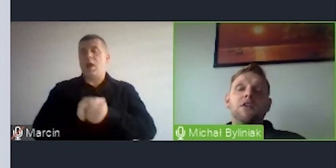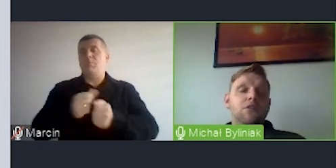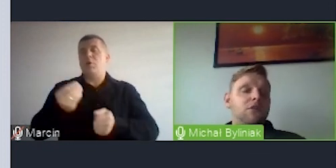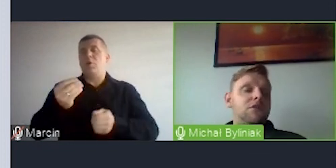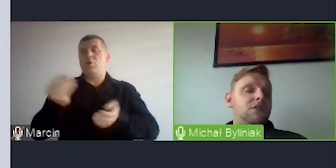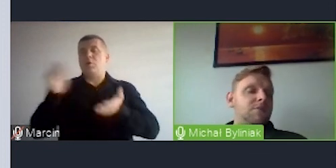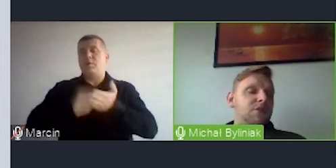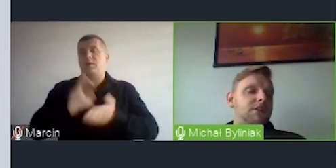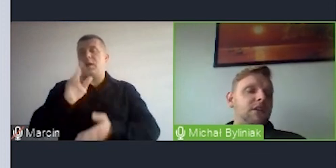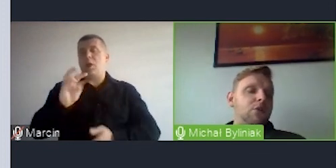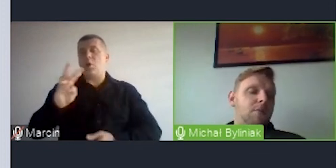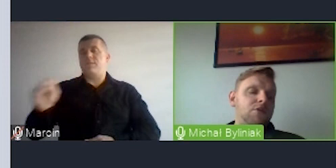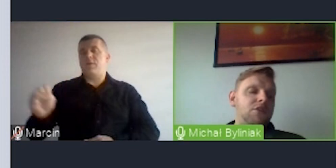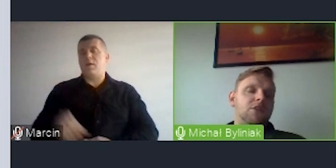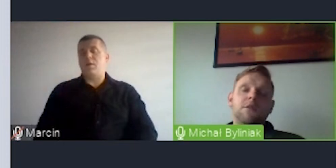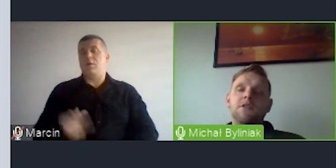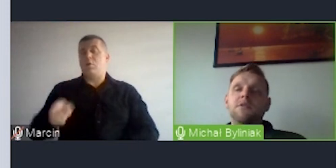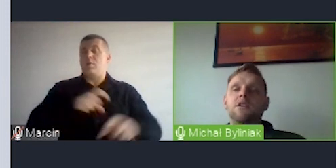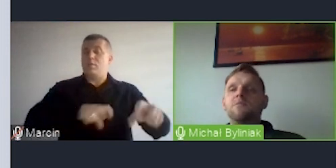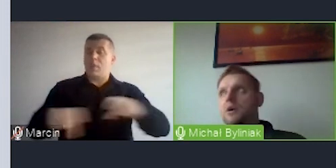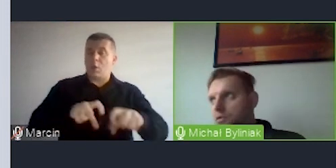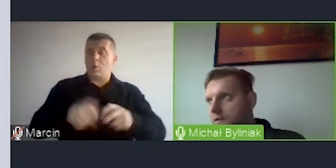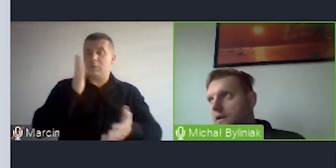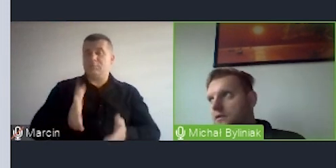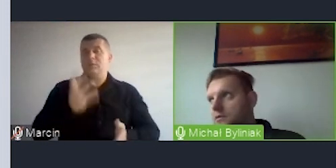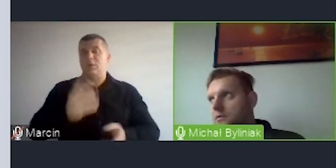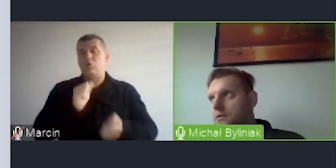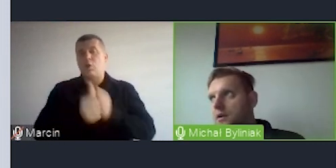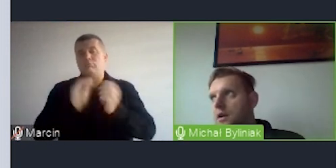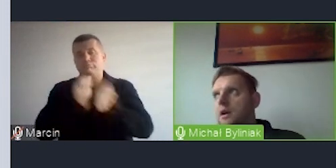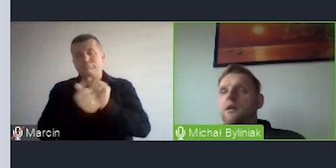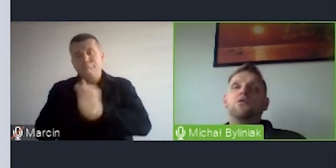I to dotyczy nieruchomości, które będziemy chcieli przebudowywać,